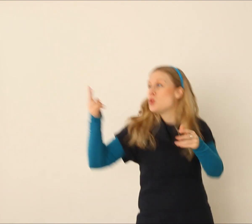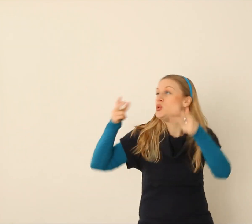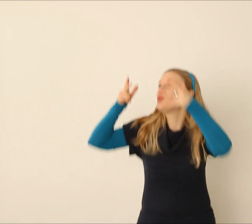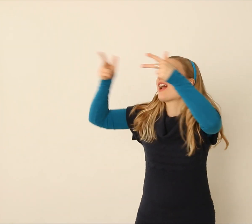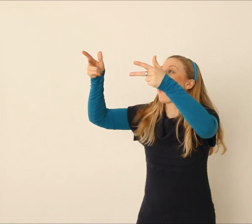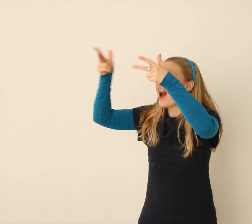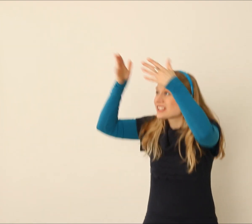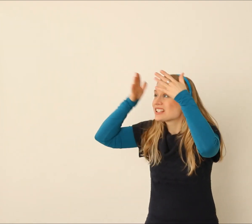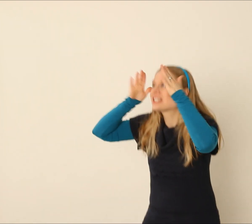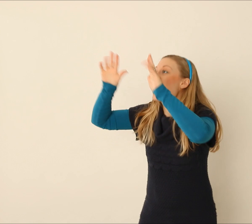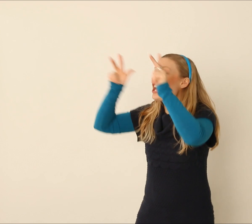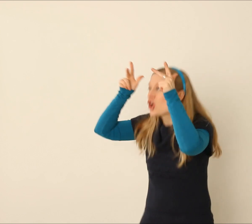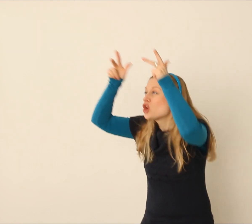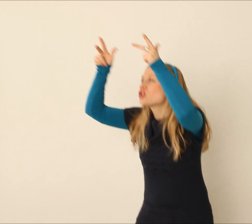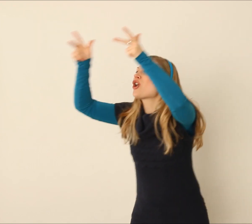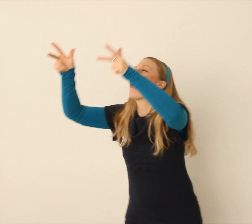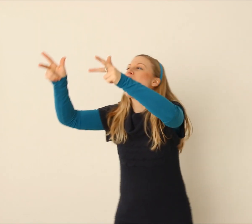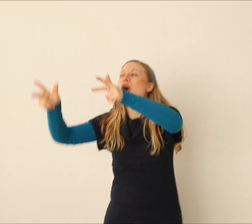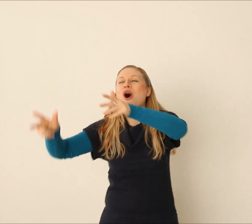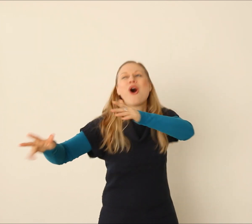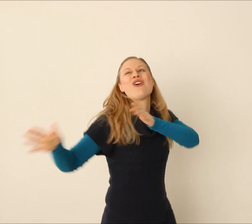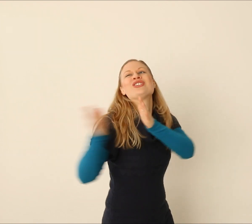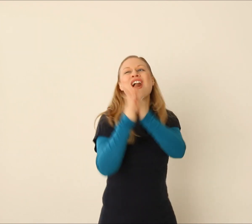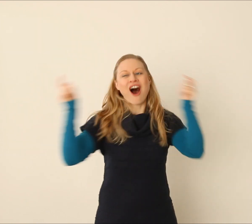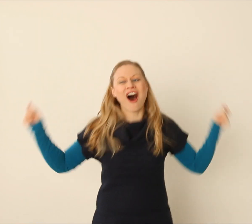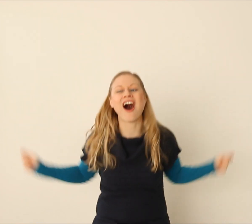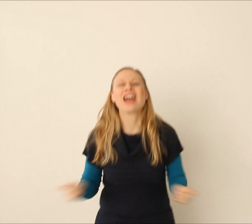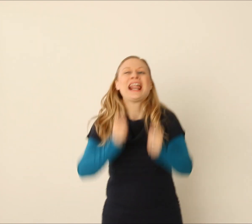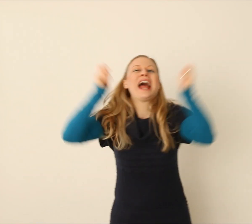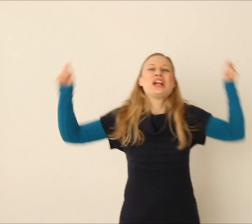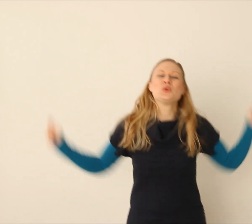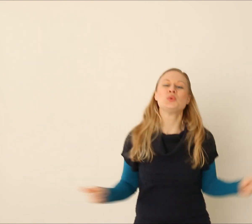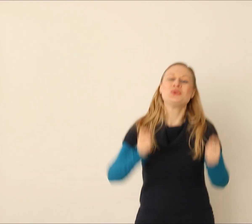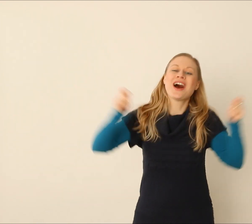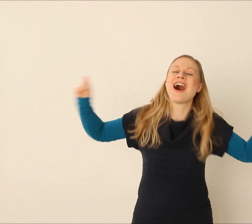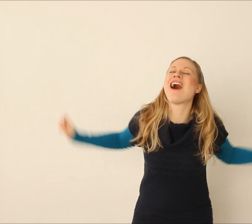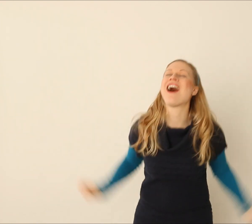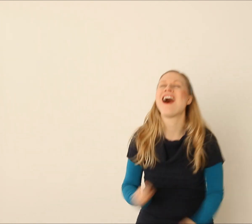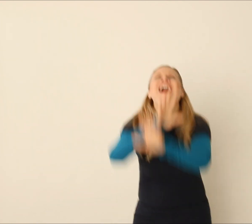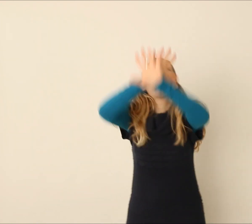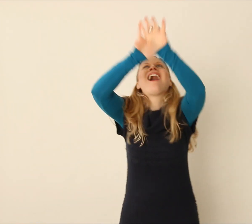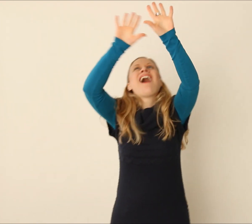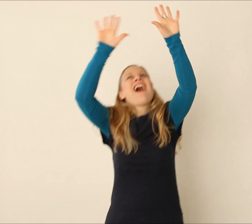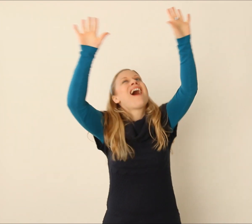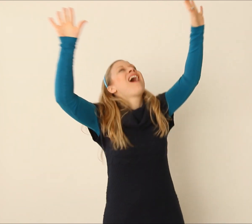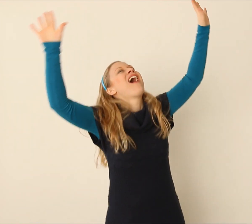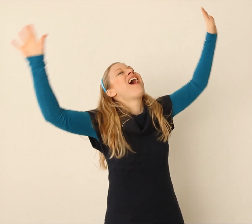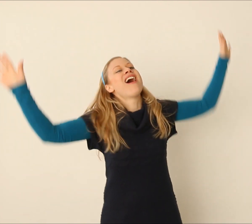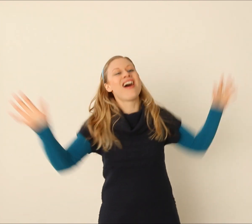U draagt de zegekroon, halleluja!!!!